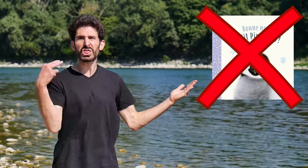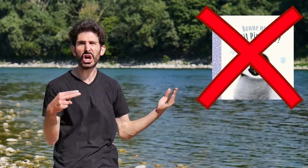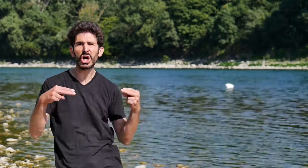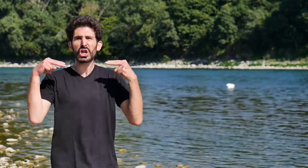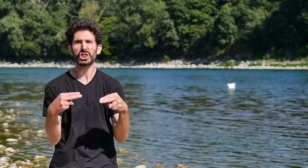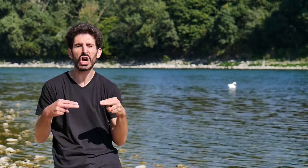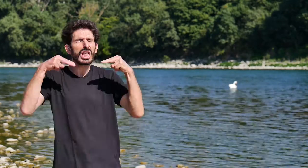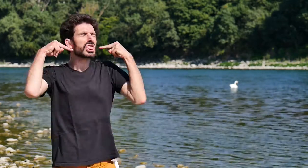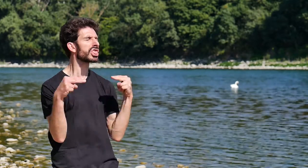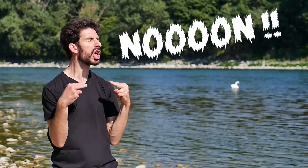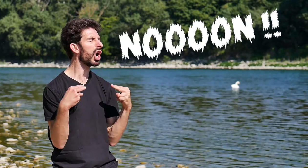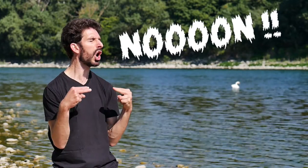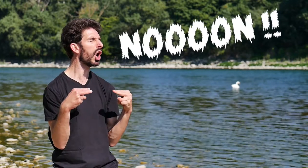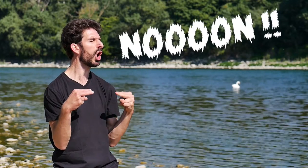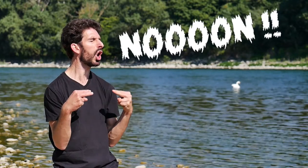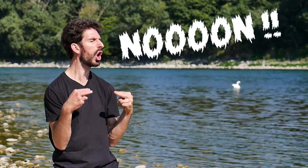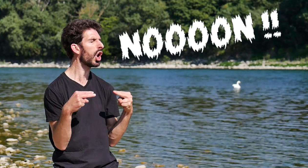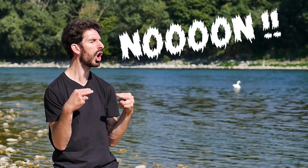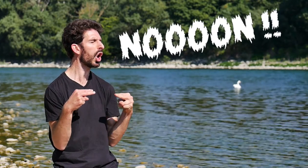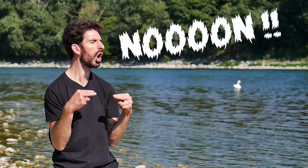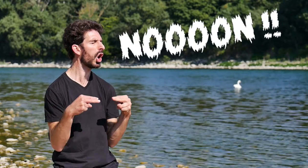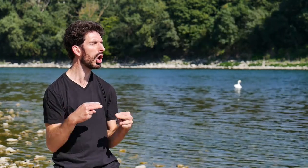Non, non, et nooooooon !